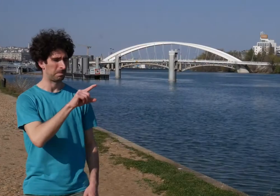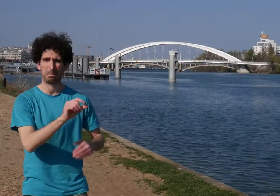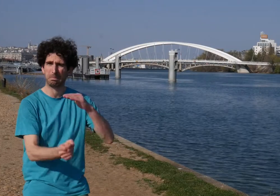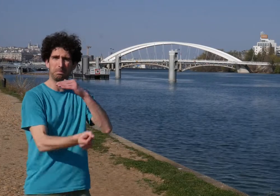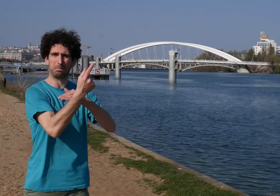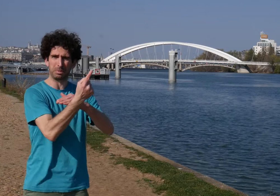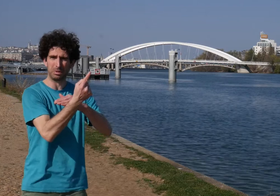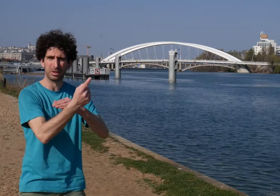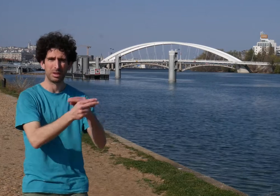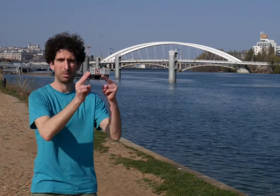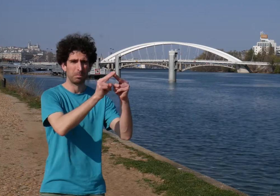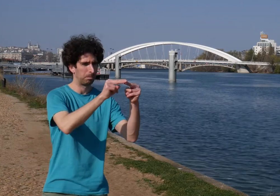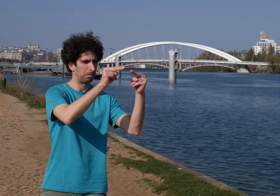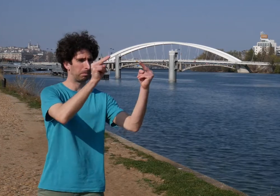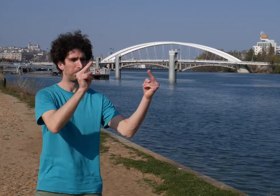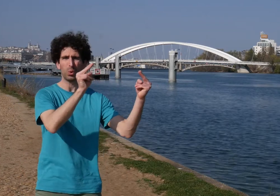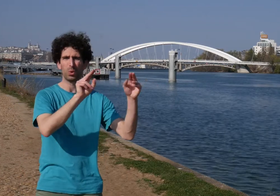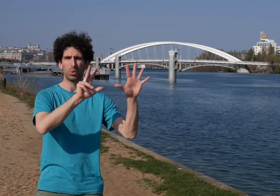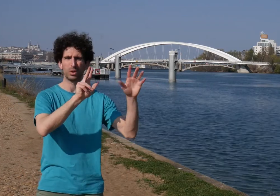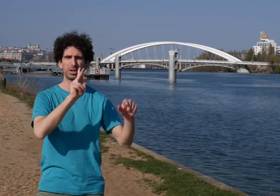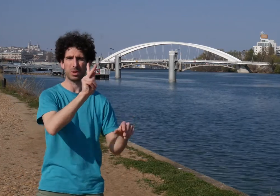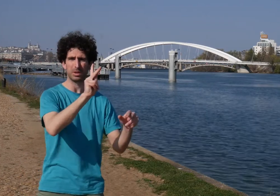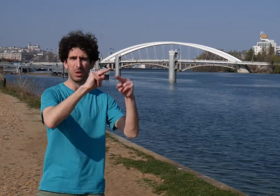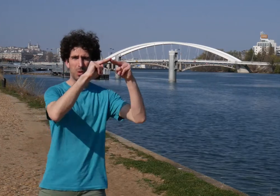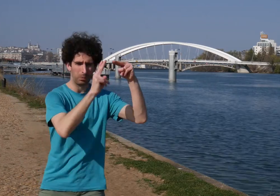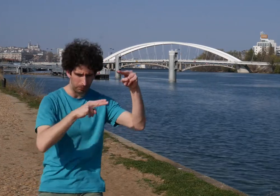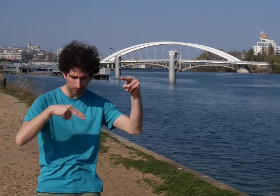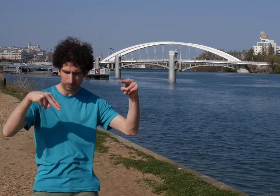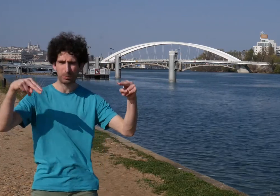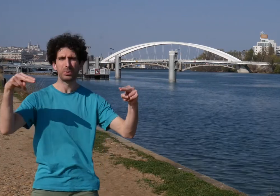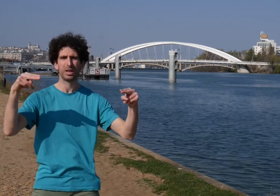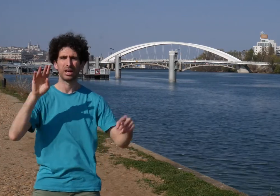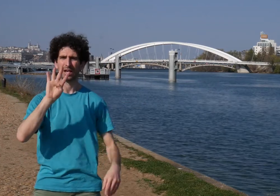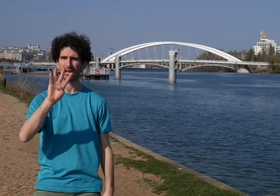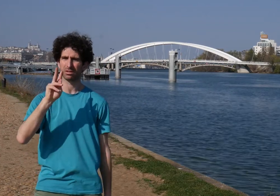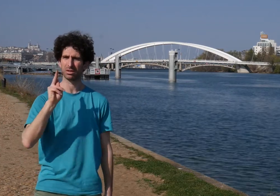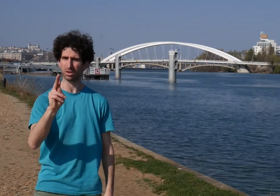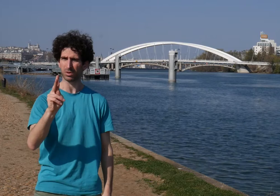Il est très particulier car c'est un pont de 8 km qui devient un tunnel de 4 km.